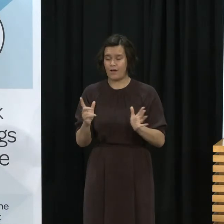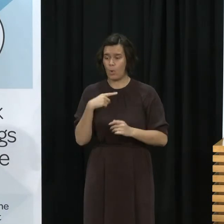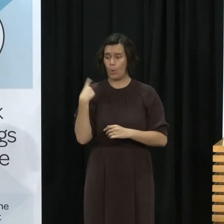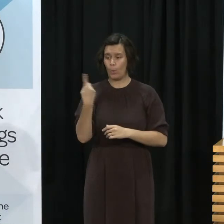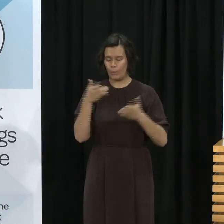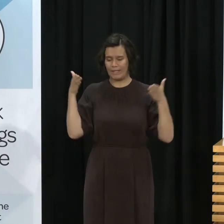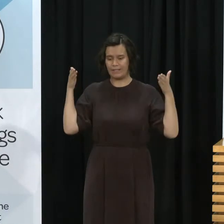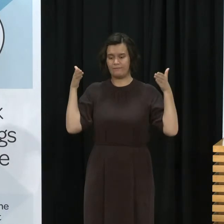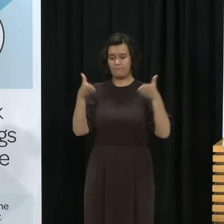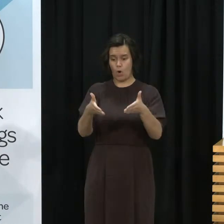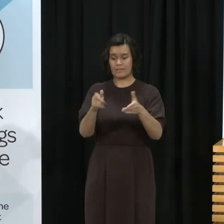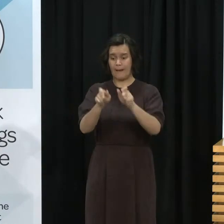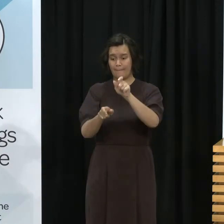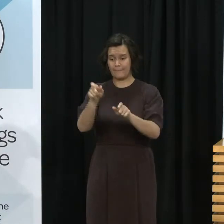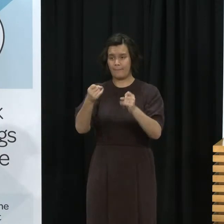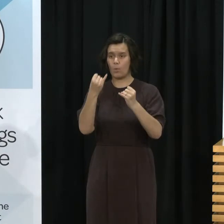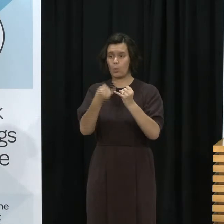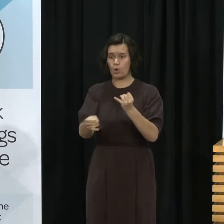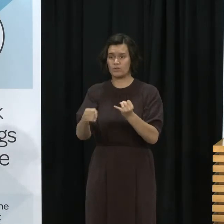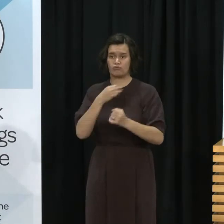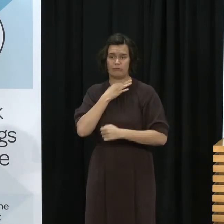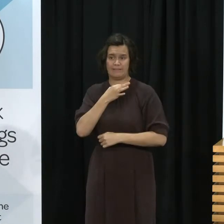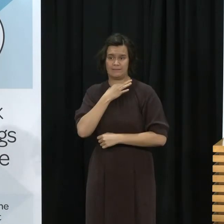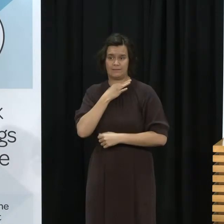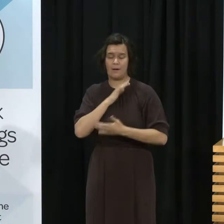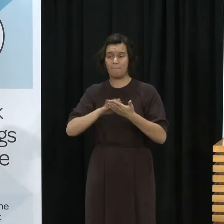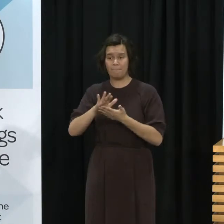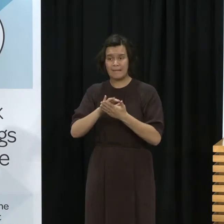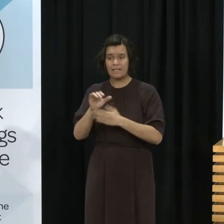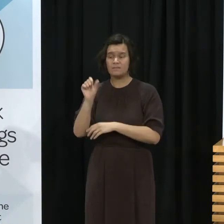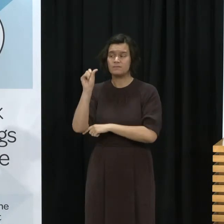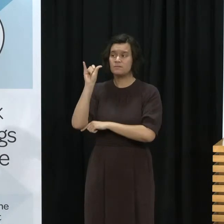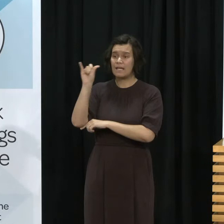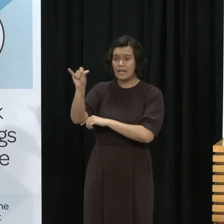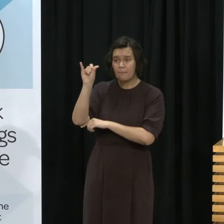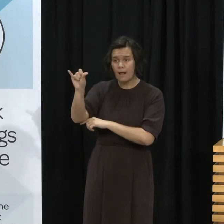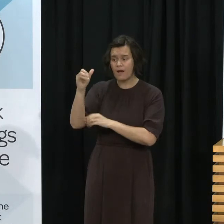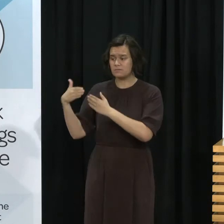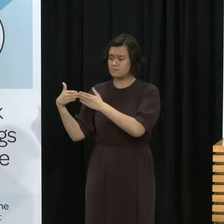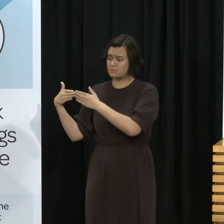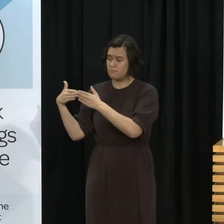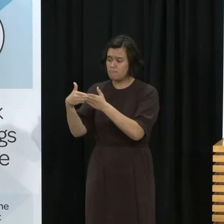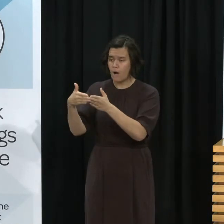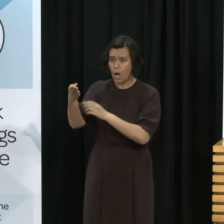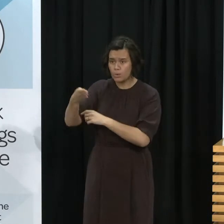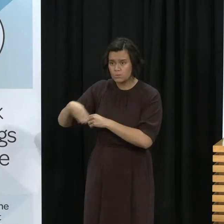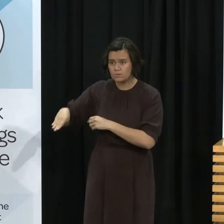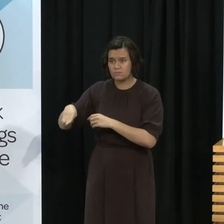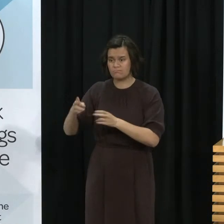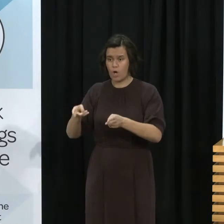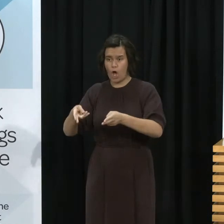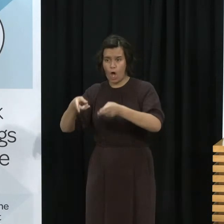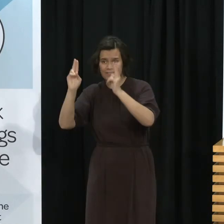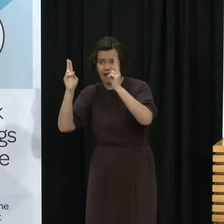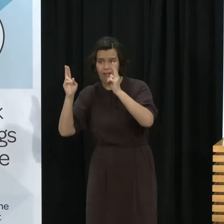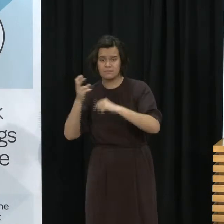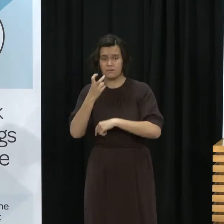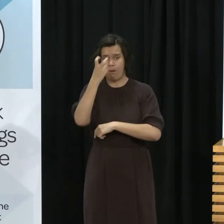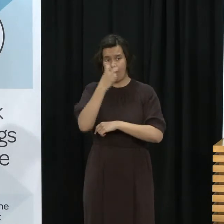whakatauhia e matou mo te whakaputanga kano kano tuatahi na te he iti te toha hei